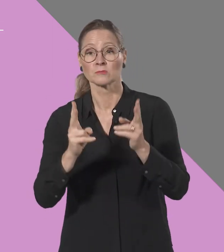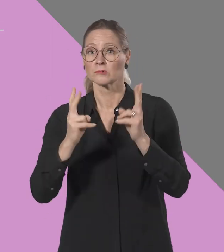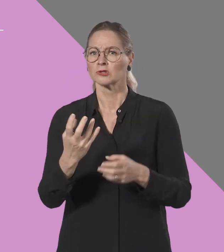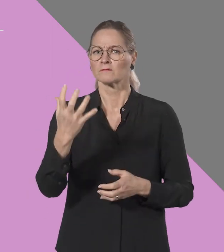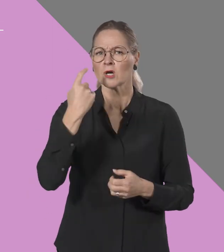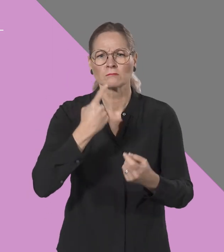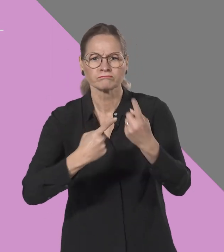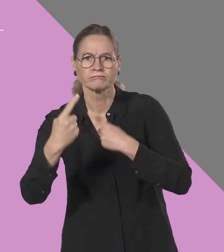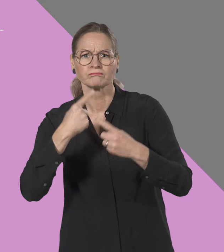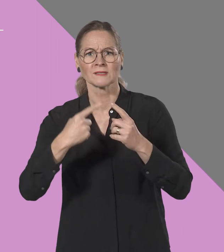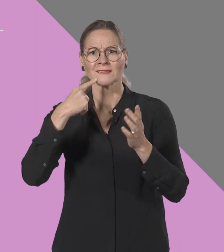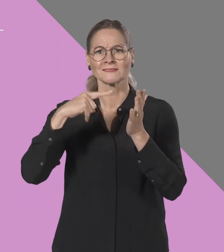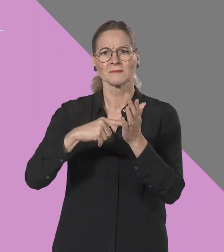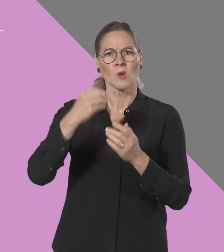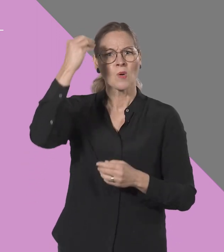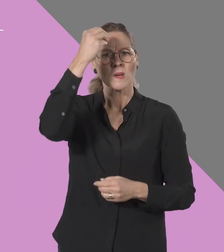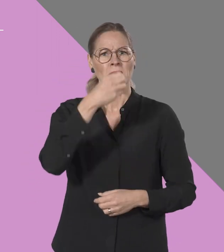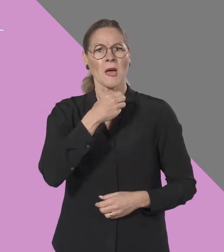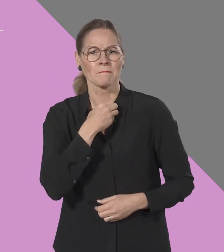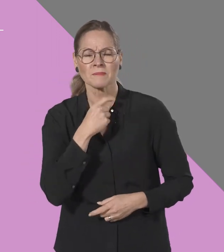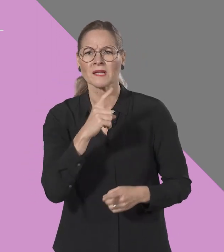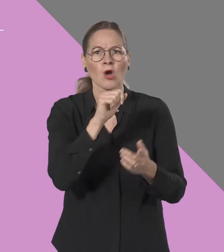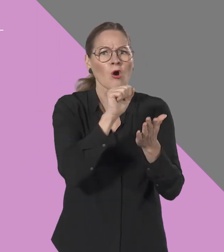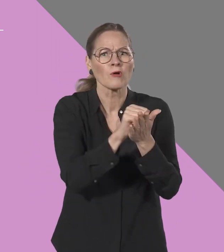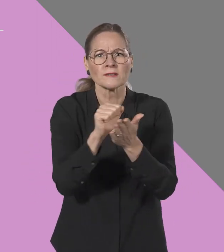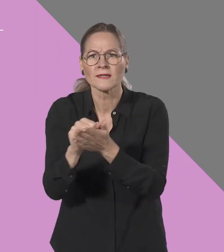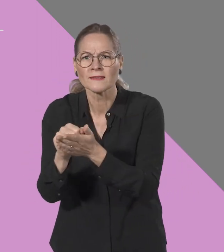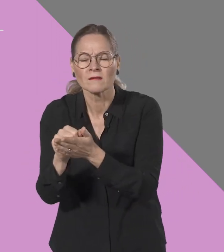Kyselytunnilla voidaan keskustella esimerkiksi uniapnean oireista, -